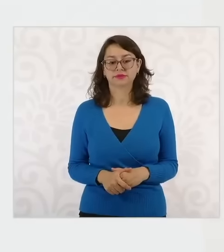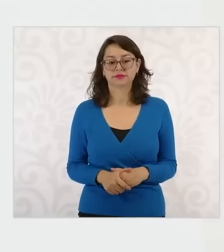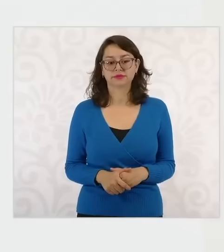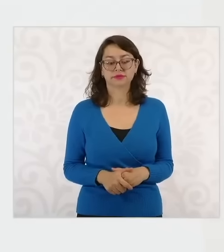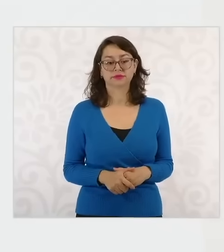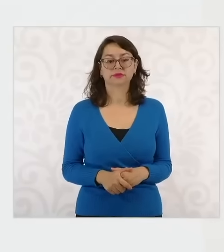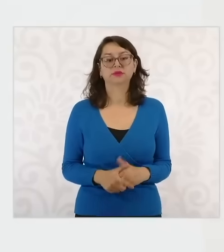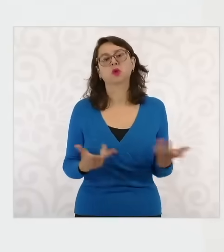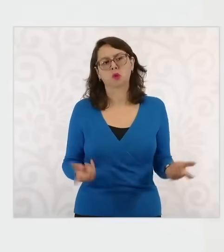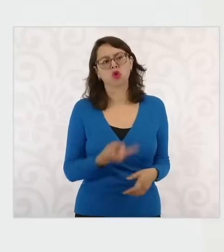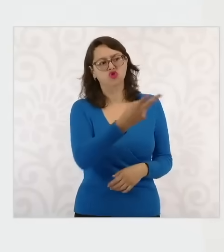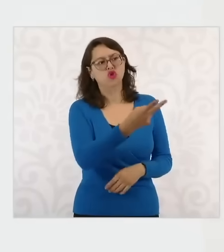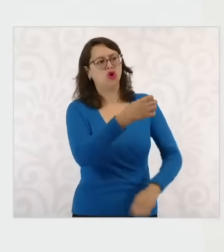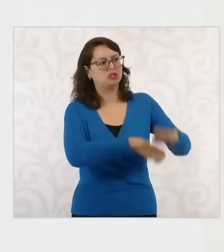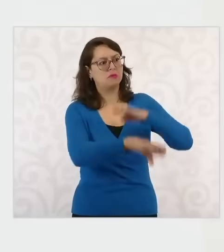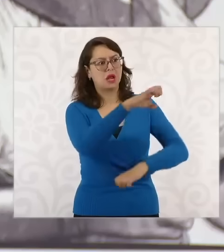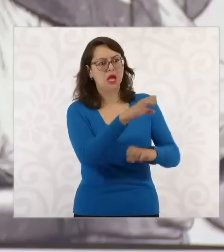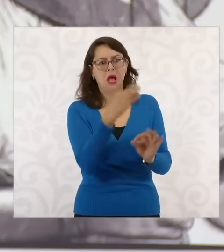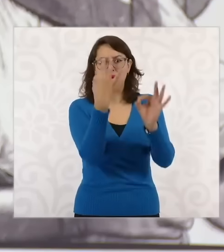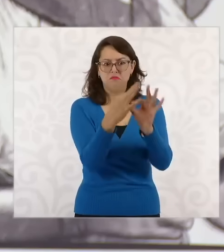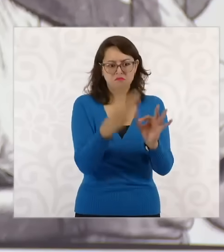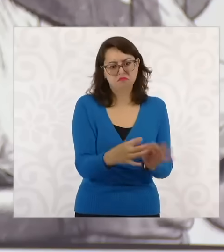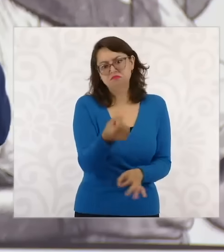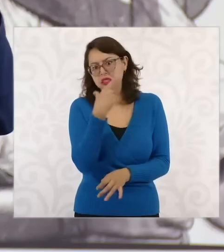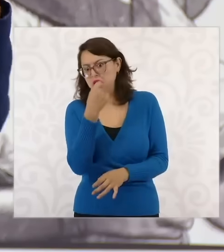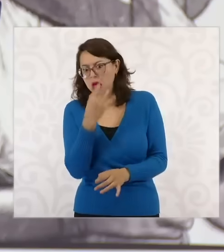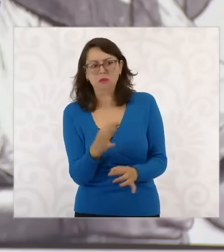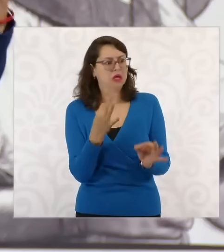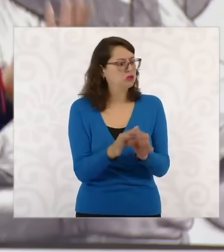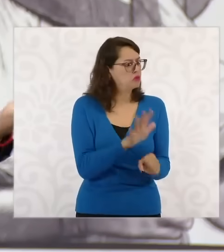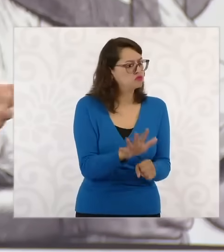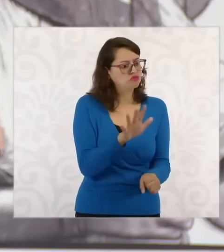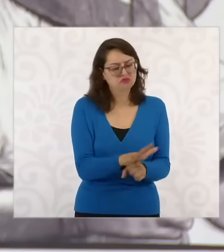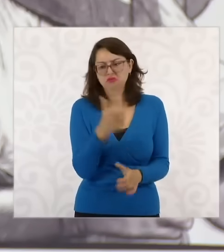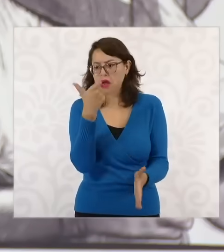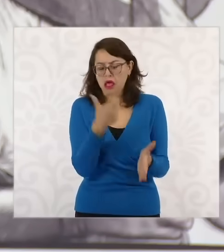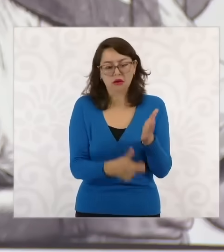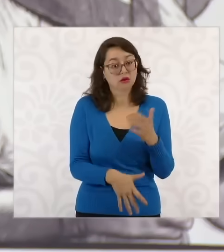dos empresas, pero dan buen servicio, ¿no? El problema es que los precios eran altísimos,